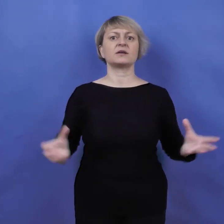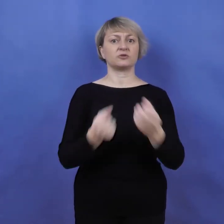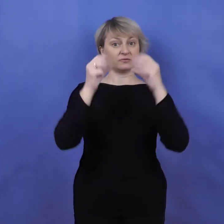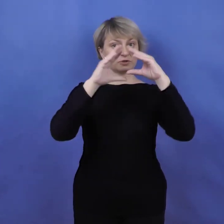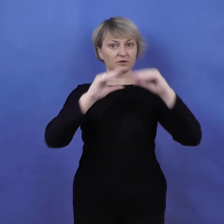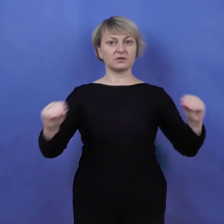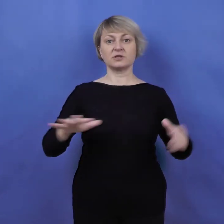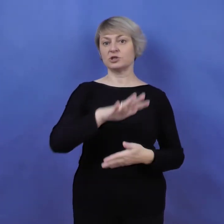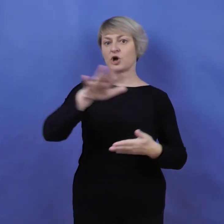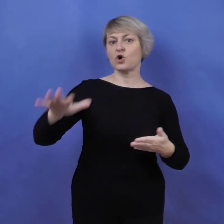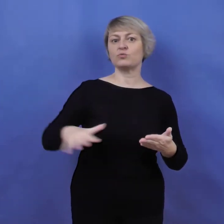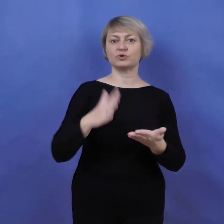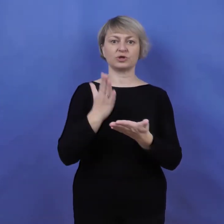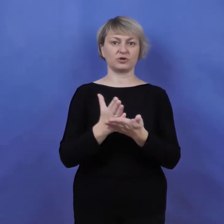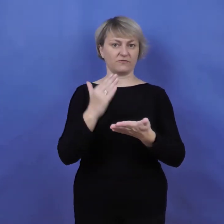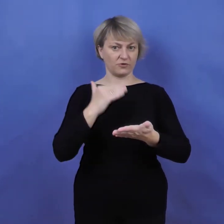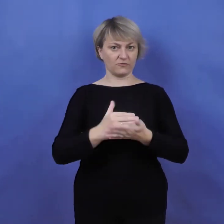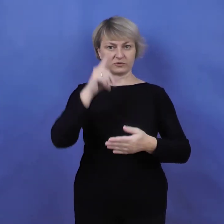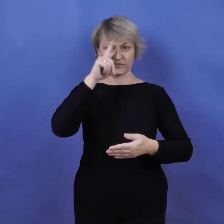na obszarze województwa,